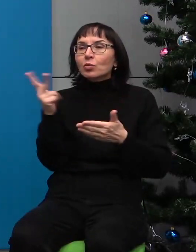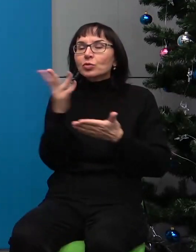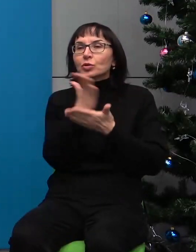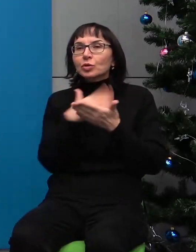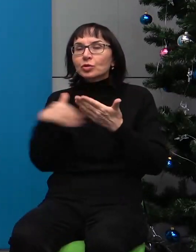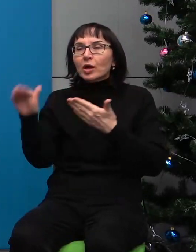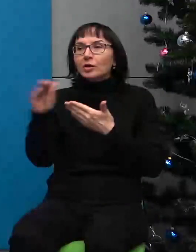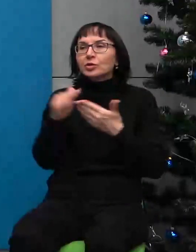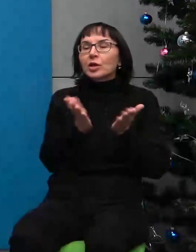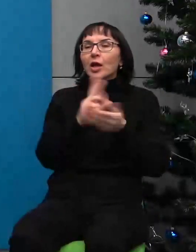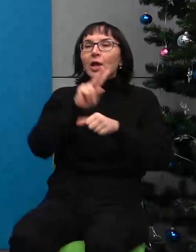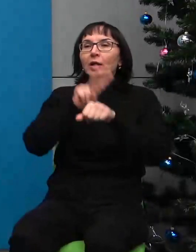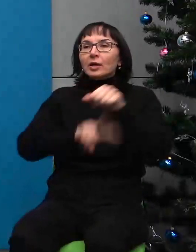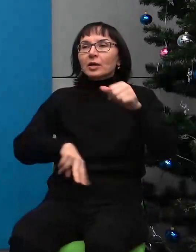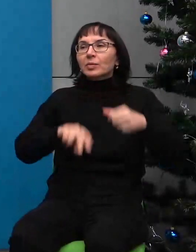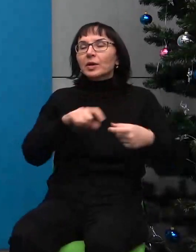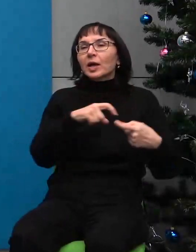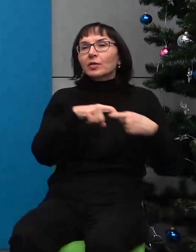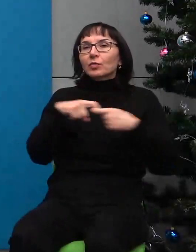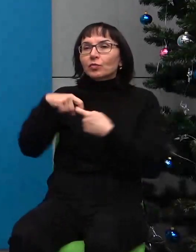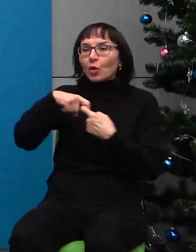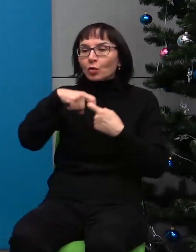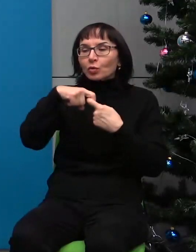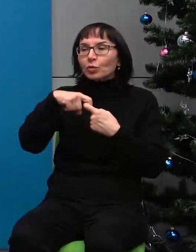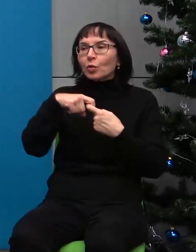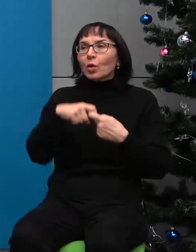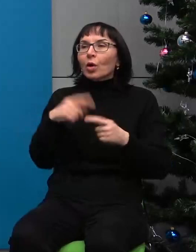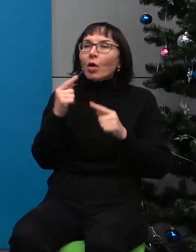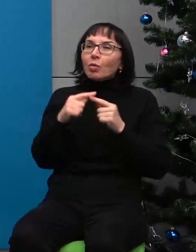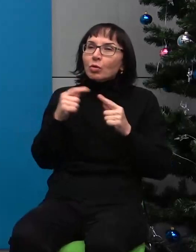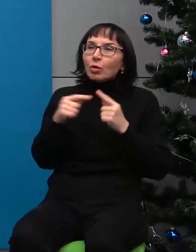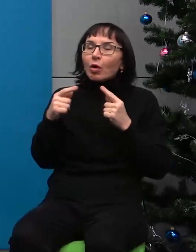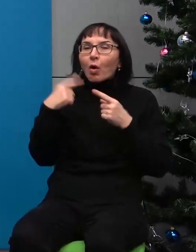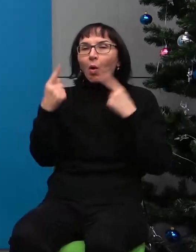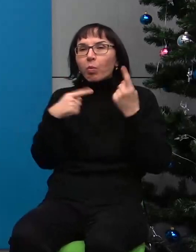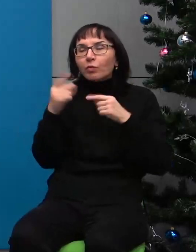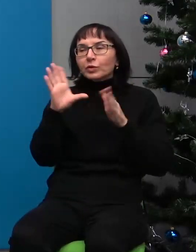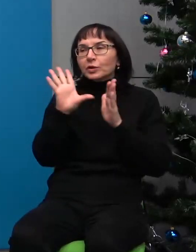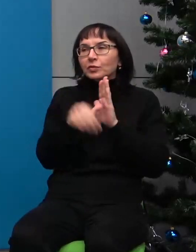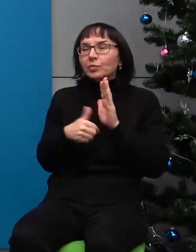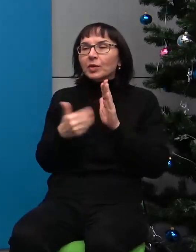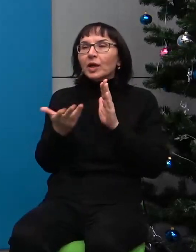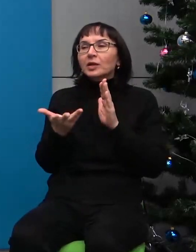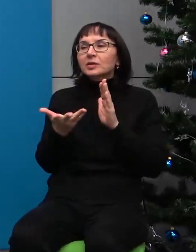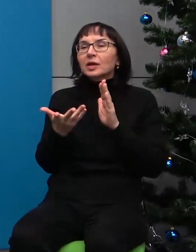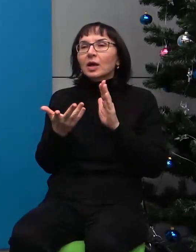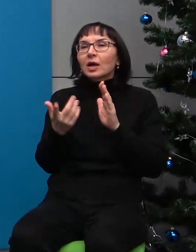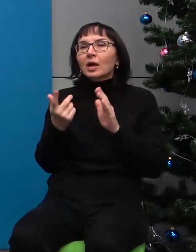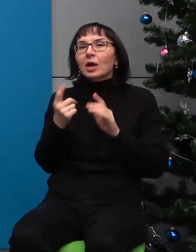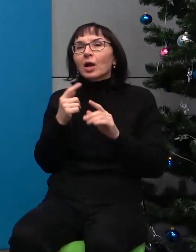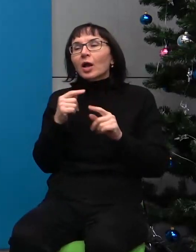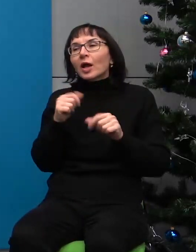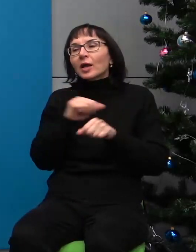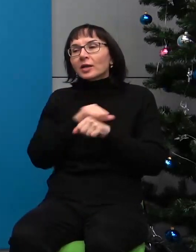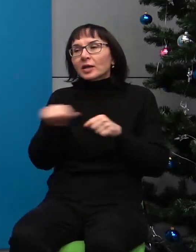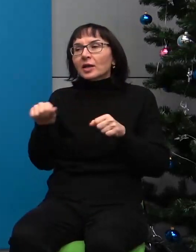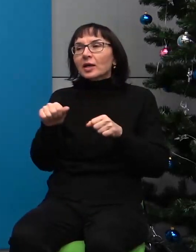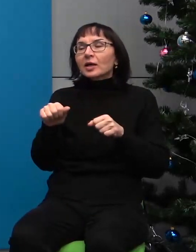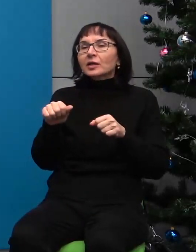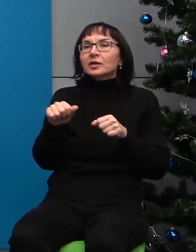Taka trochę powieść miejska, trochę mroczna, trochę nawet noir. Jest detektyw, który oczywiście ma problemy osobiste,